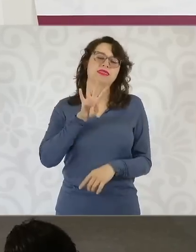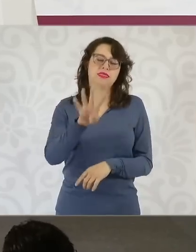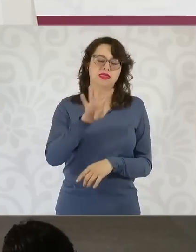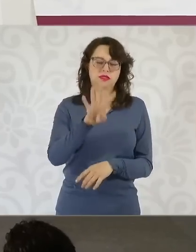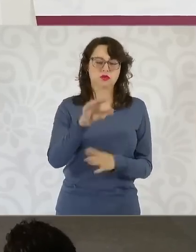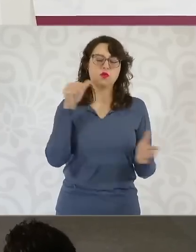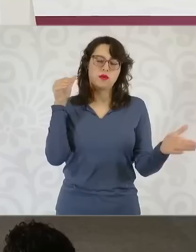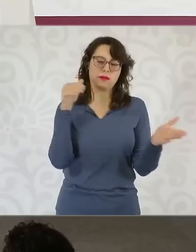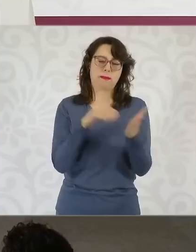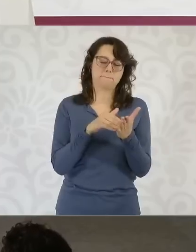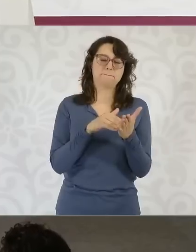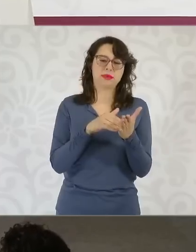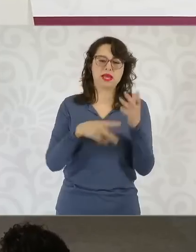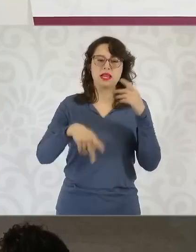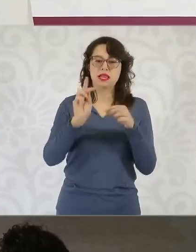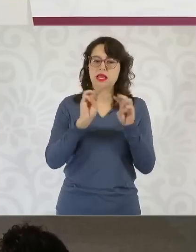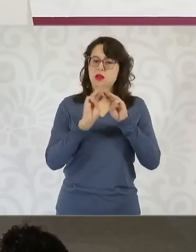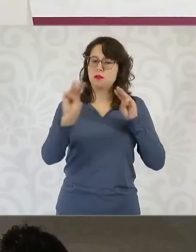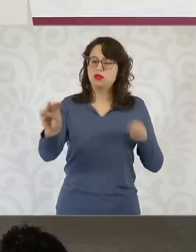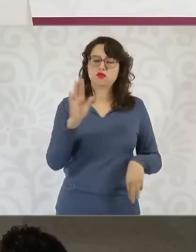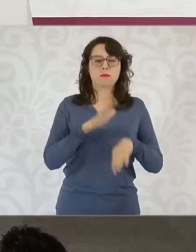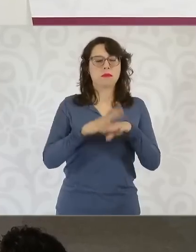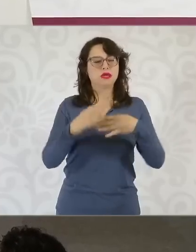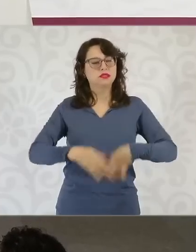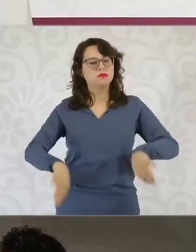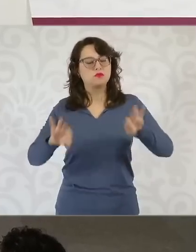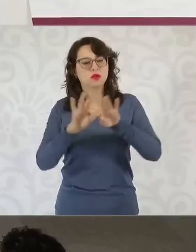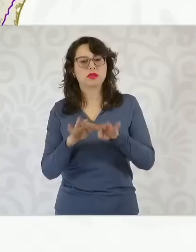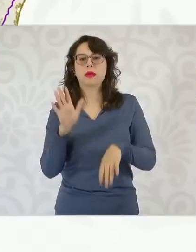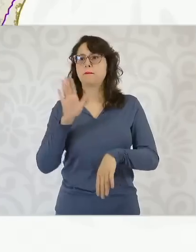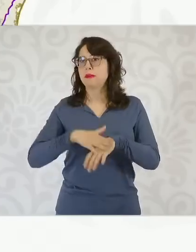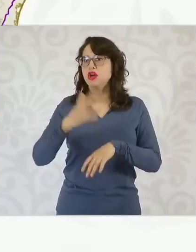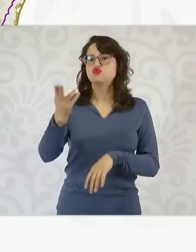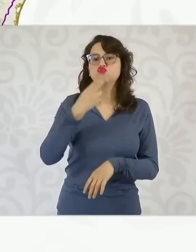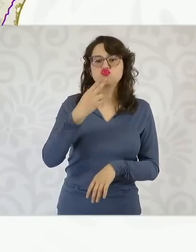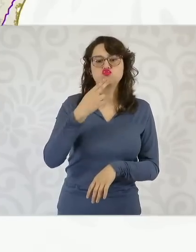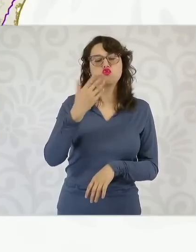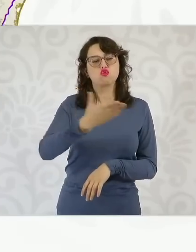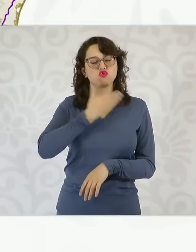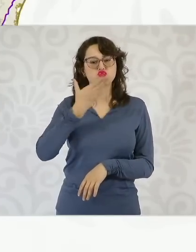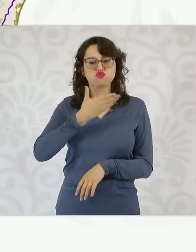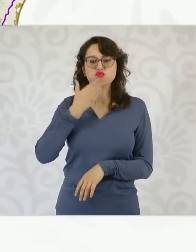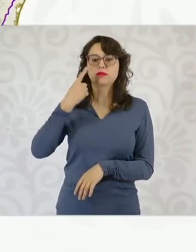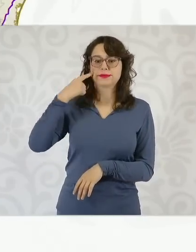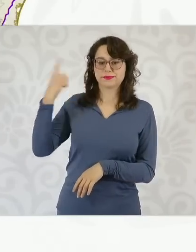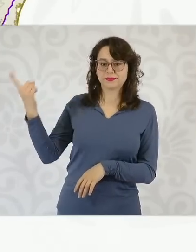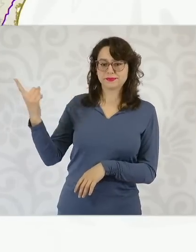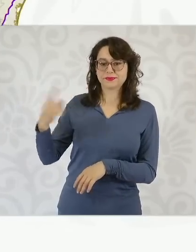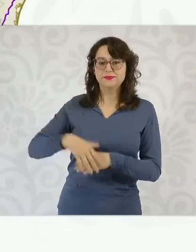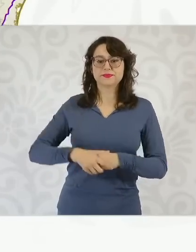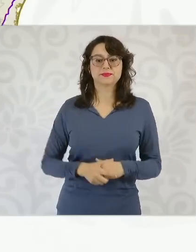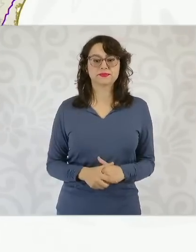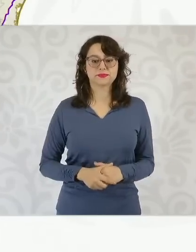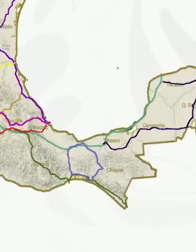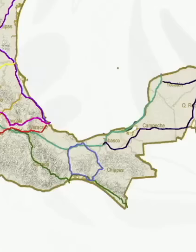las principales es donde se mueve un porcentaje muy alto de la tanto de las personas como de la